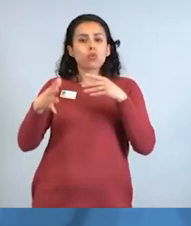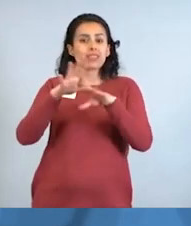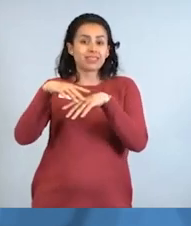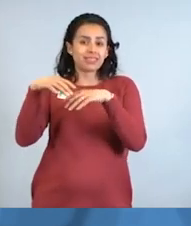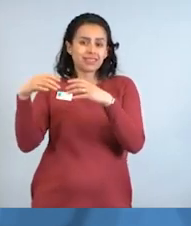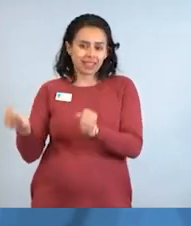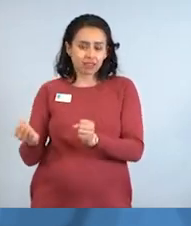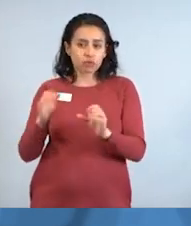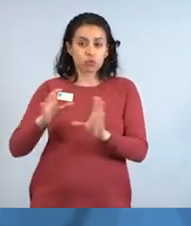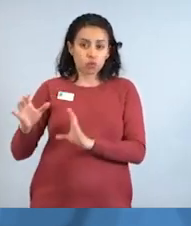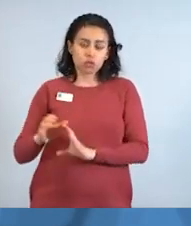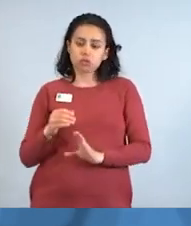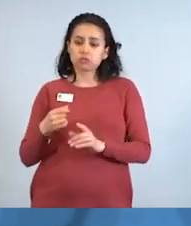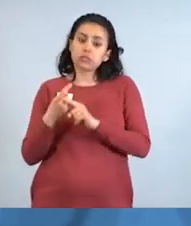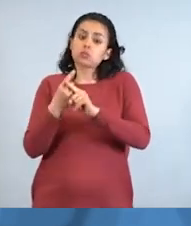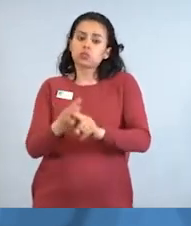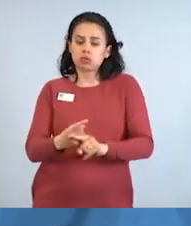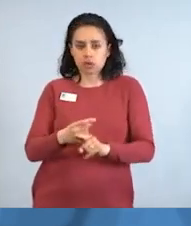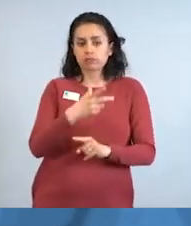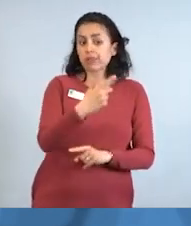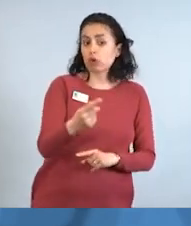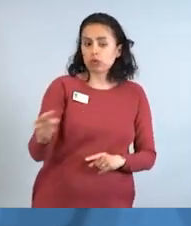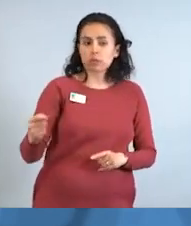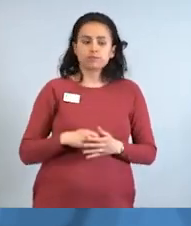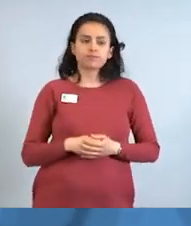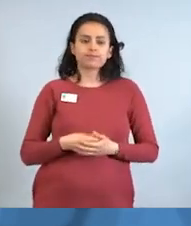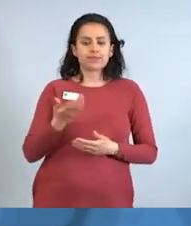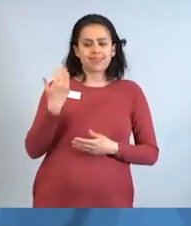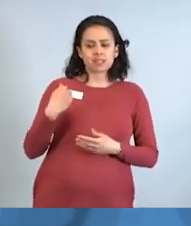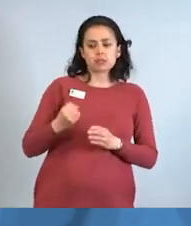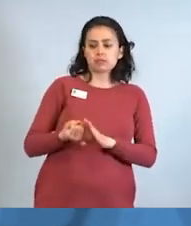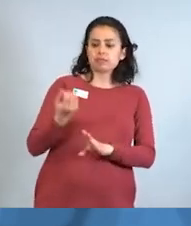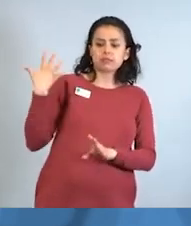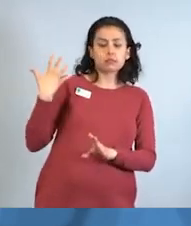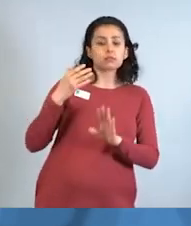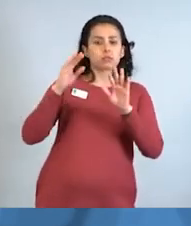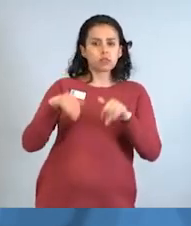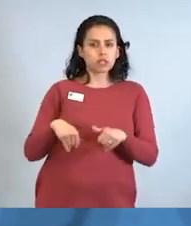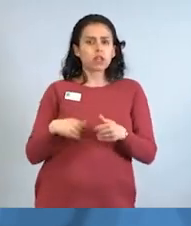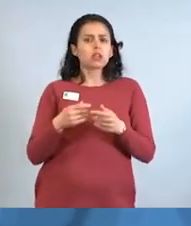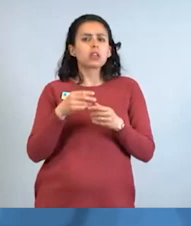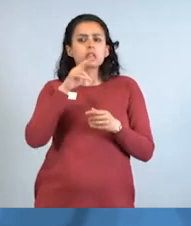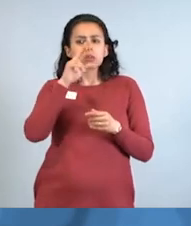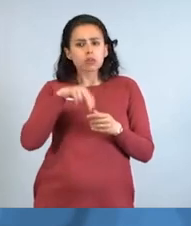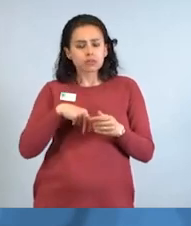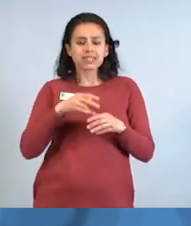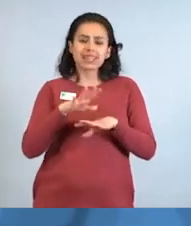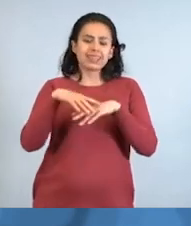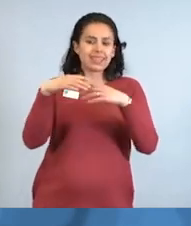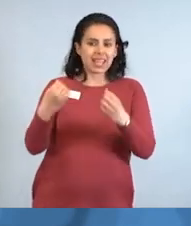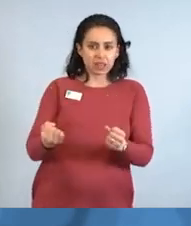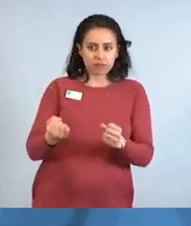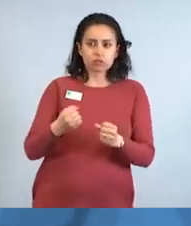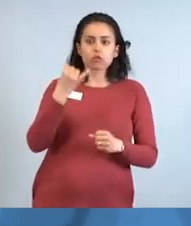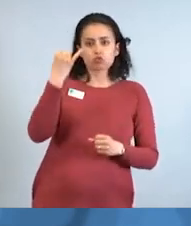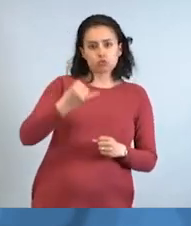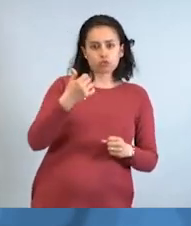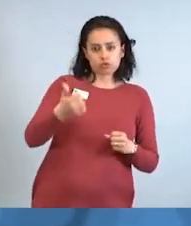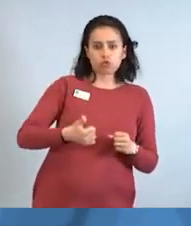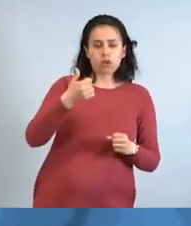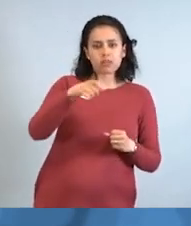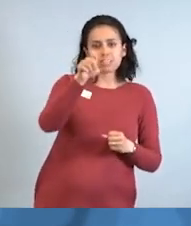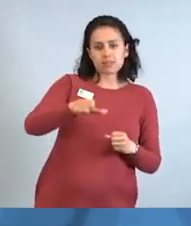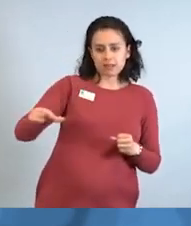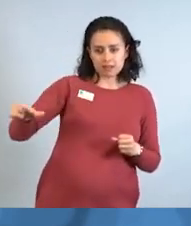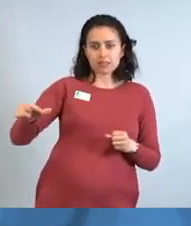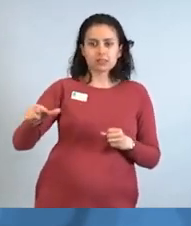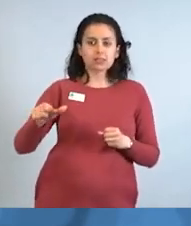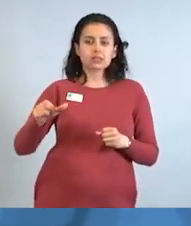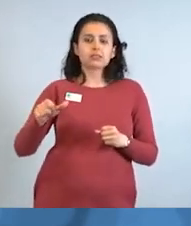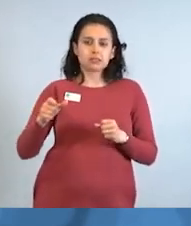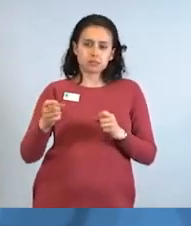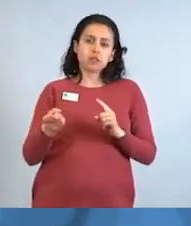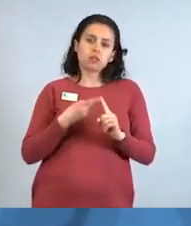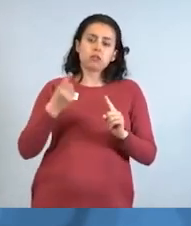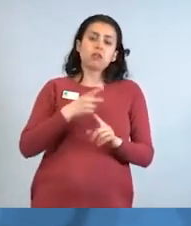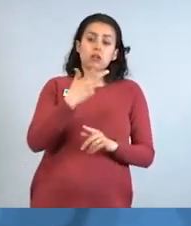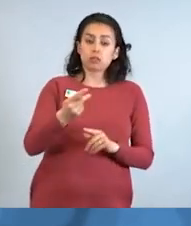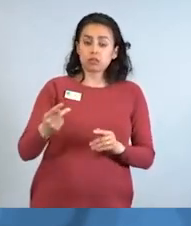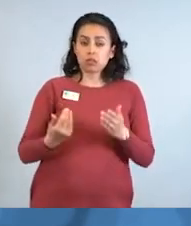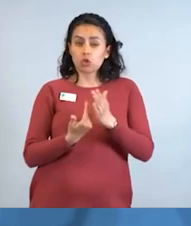Minulla oli aikaisemmissa slideissa, että todennäköisesti päästään terveisiin 60-vuotiaisiin toukokuun alkuaikana.